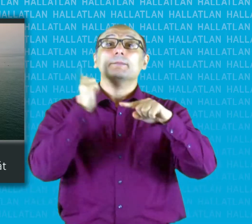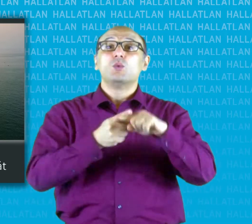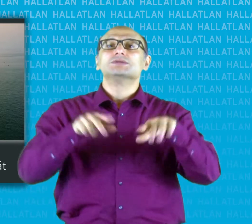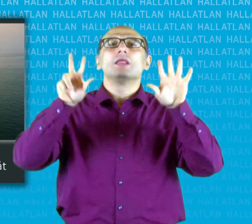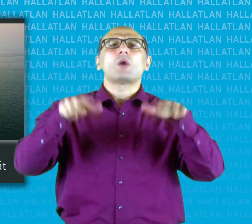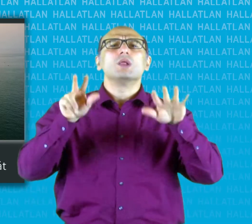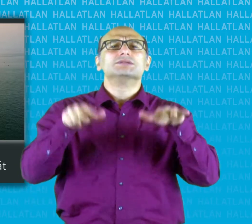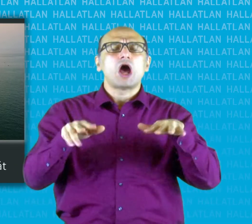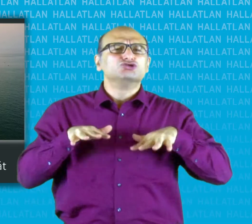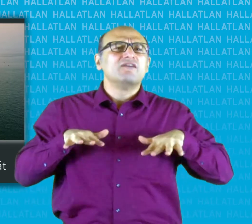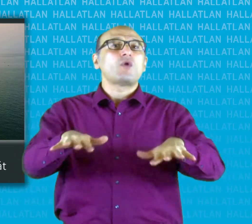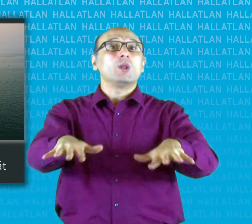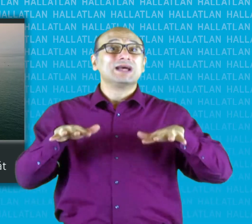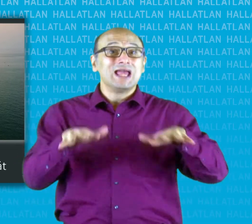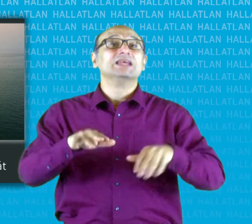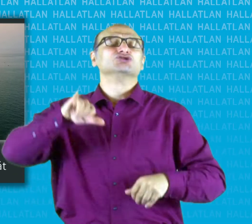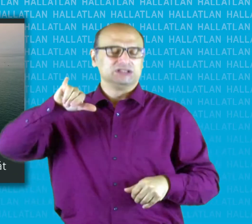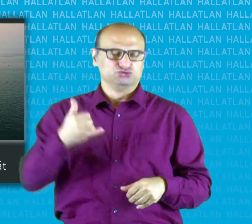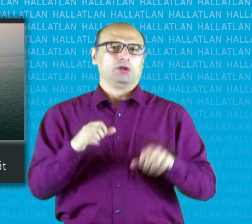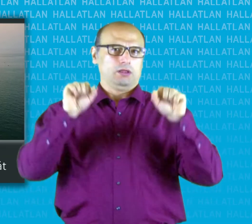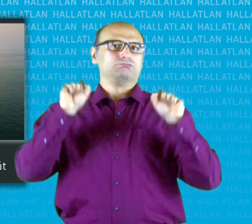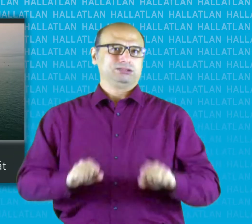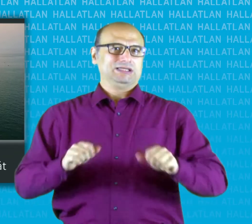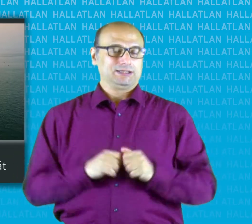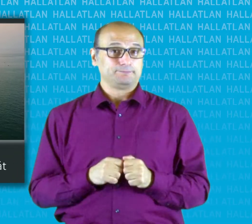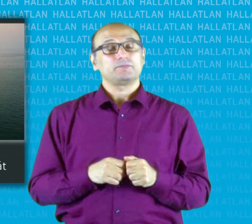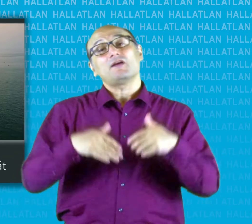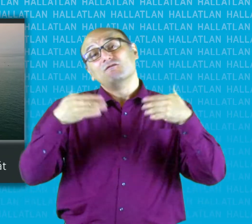a Richter-skálán 8-as erősségű földrengést és